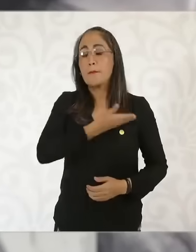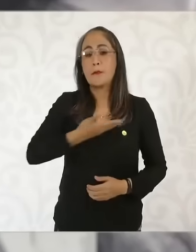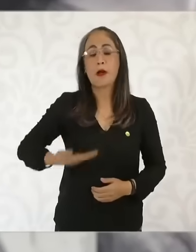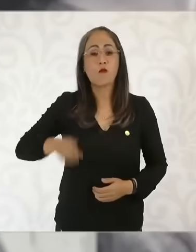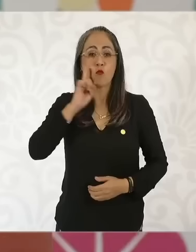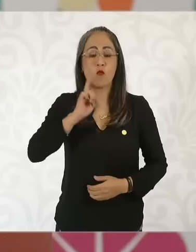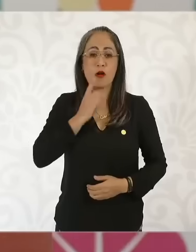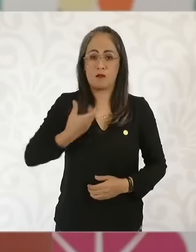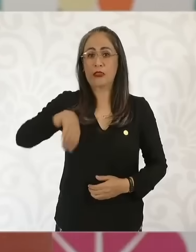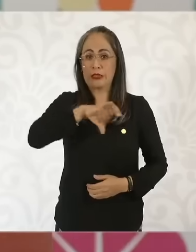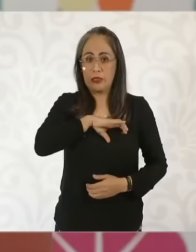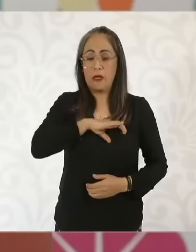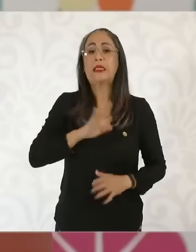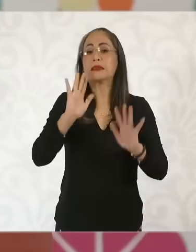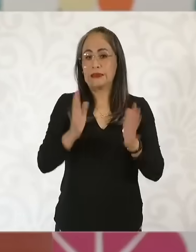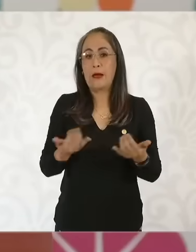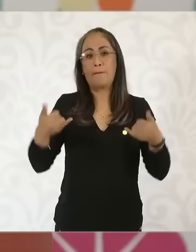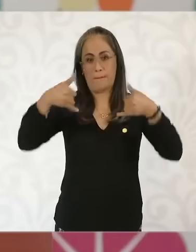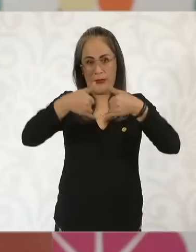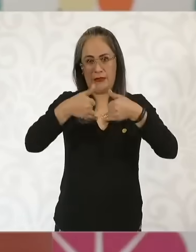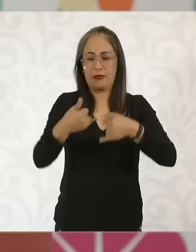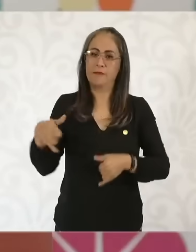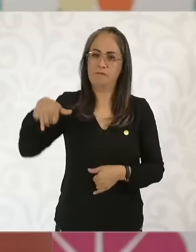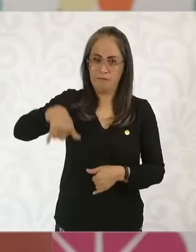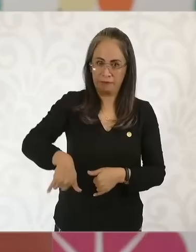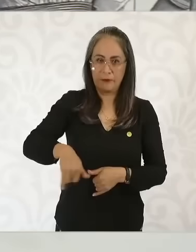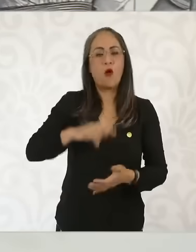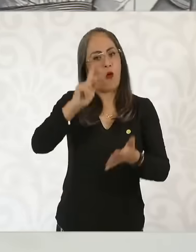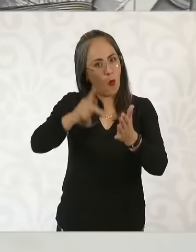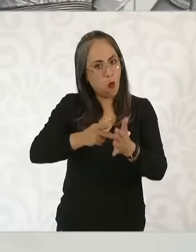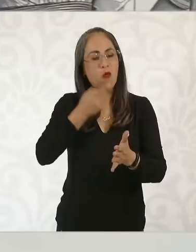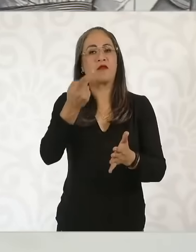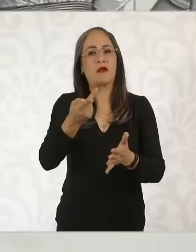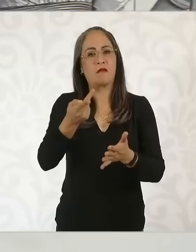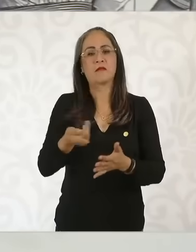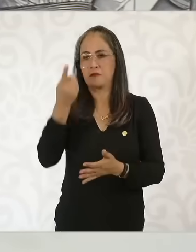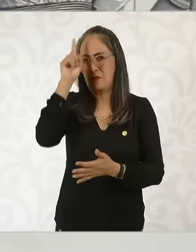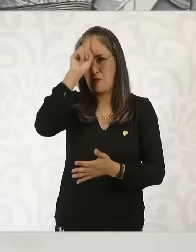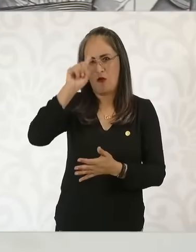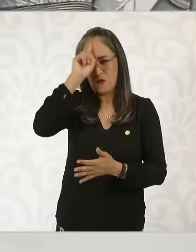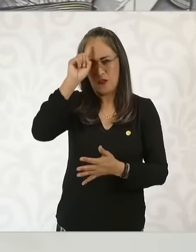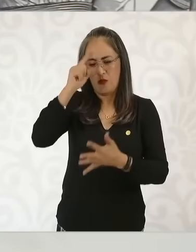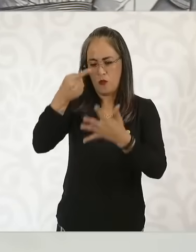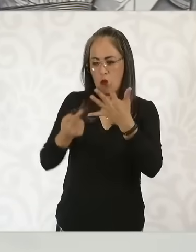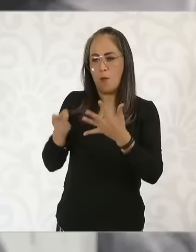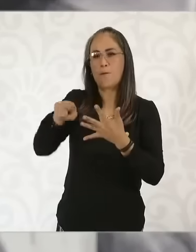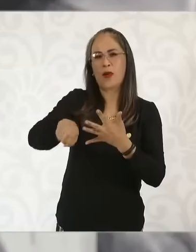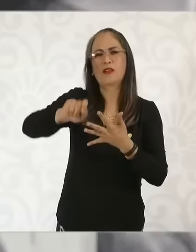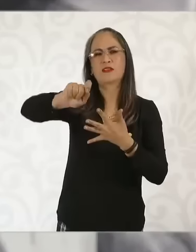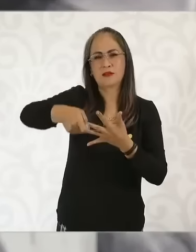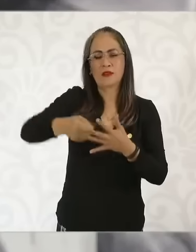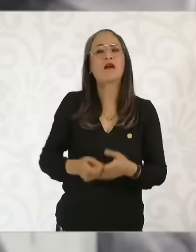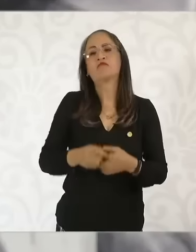al concluir esta conversación fue otra vez muy clara y muy explícita. Vamos a seguir el diálogo,